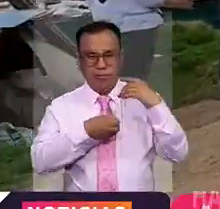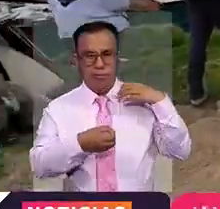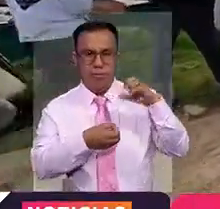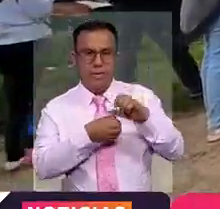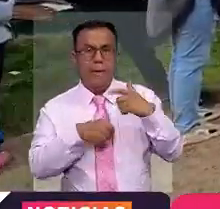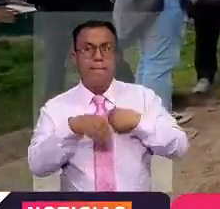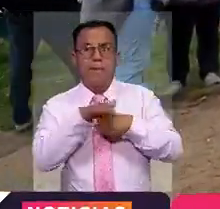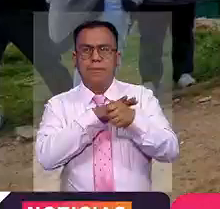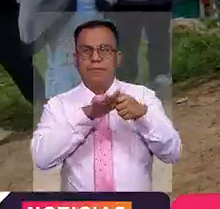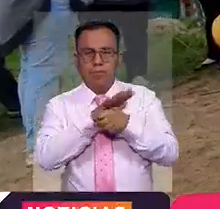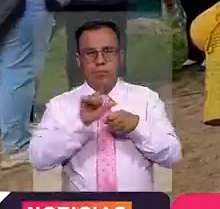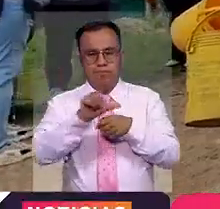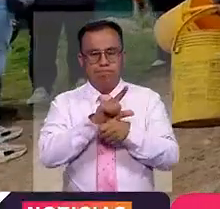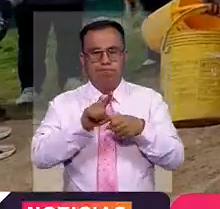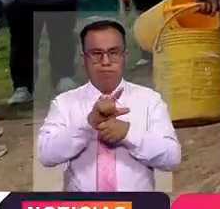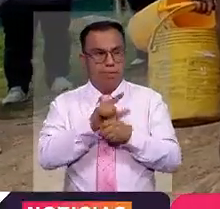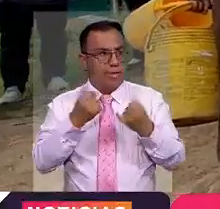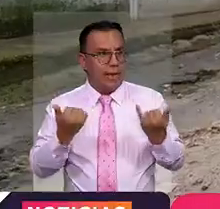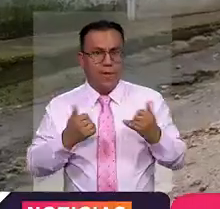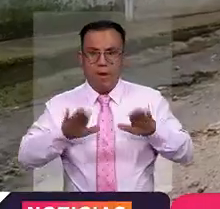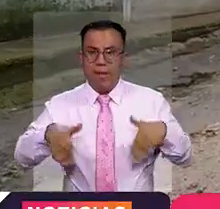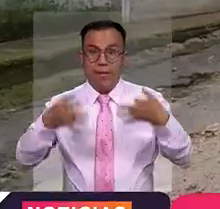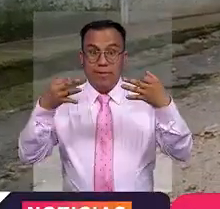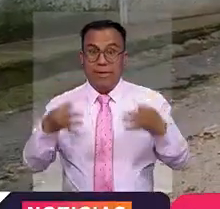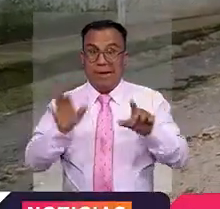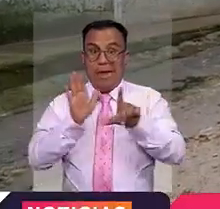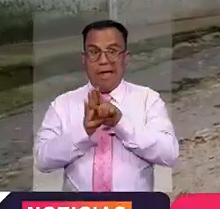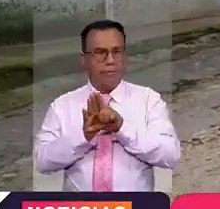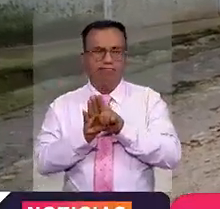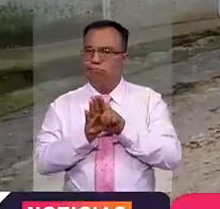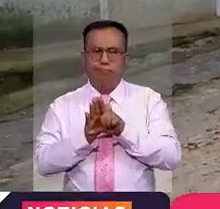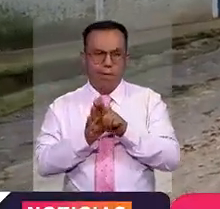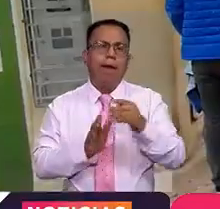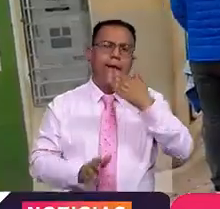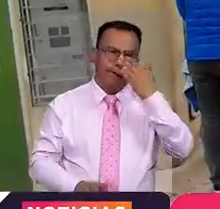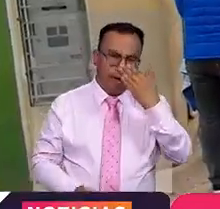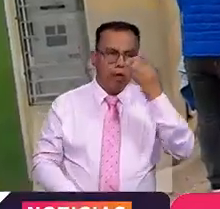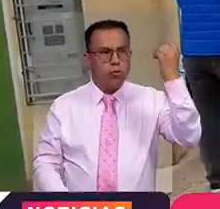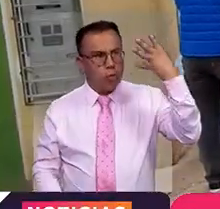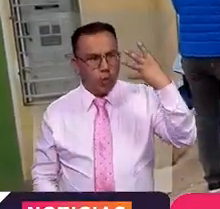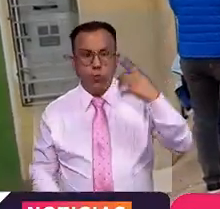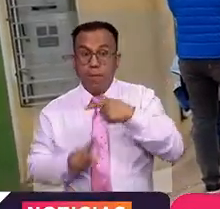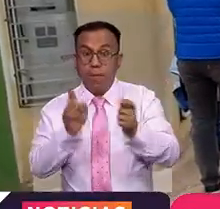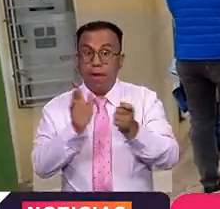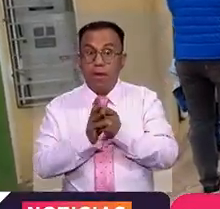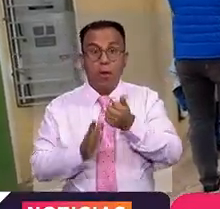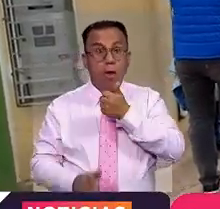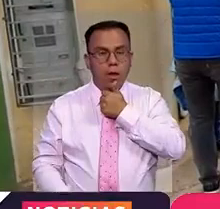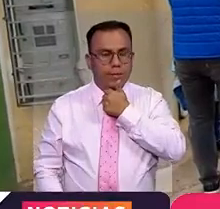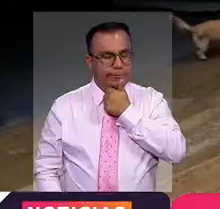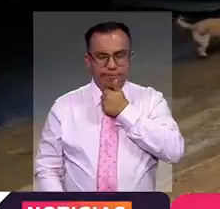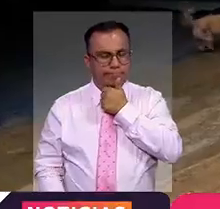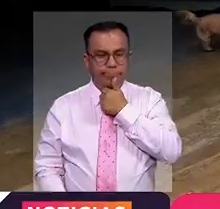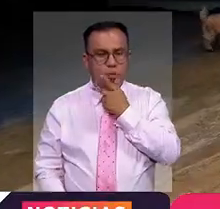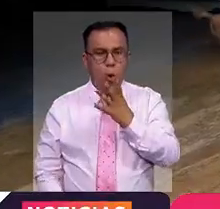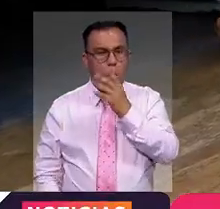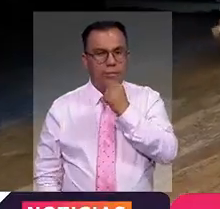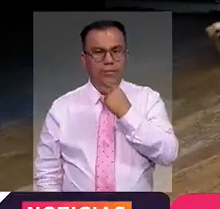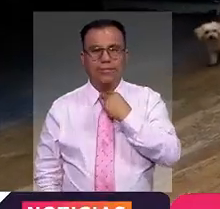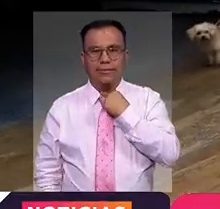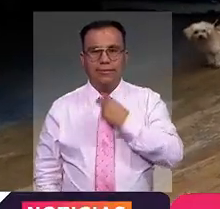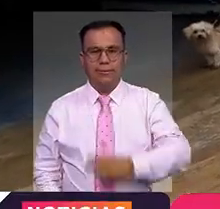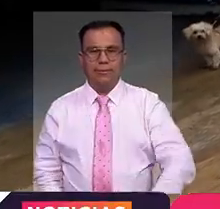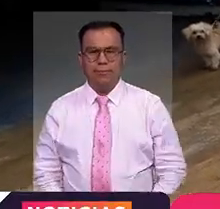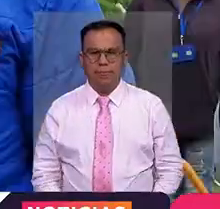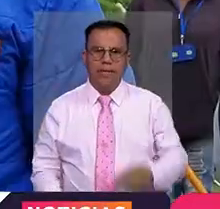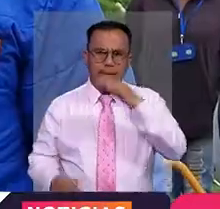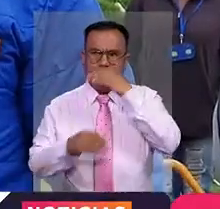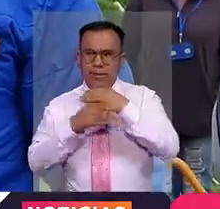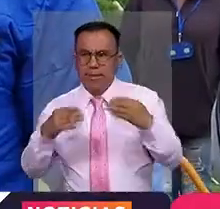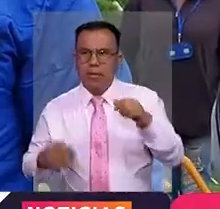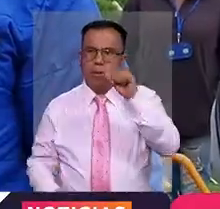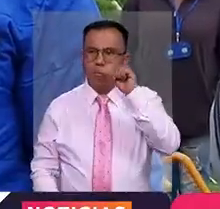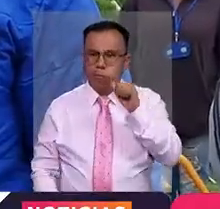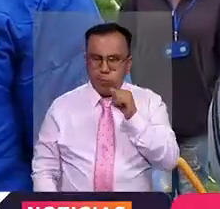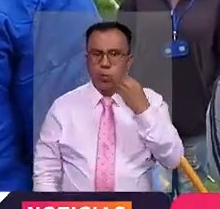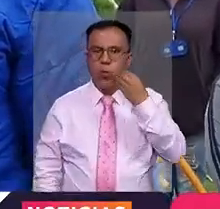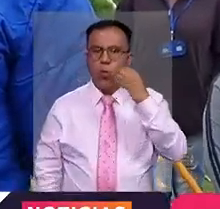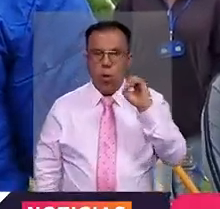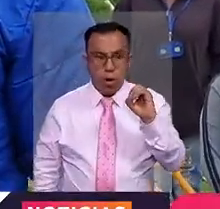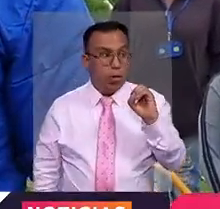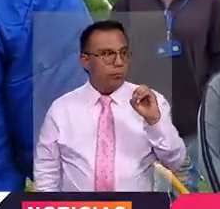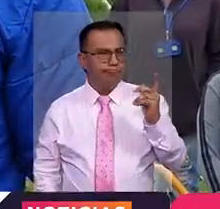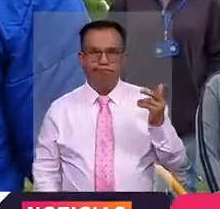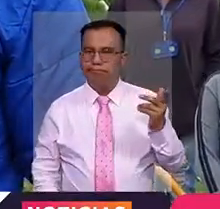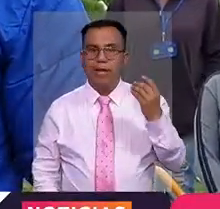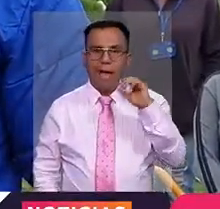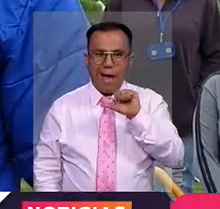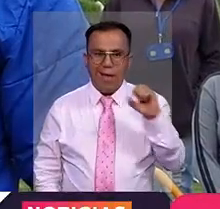SOLUCIóN.